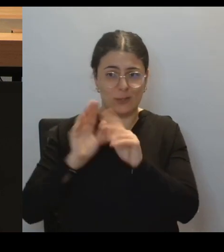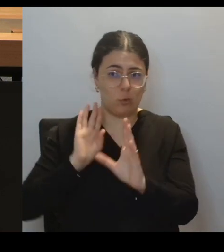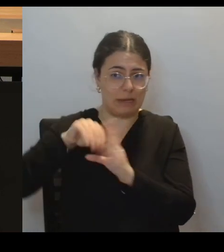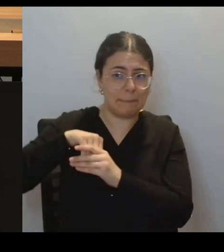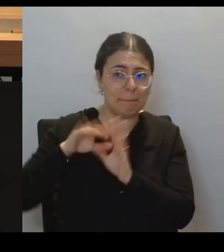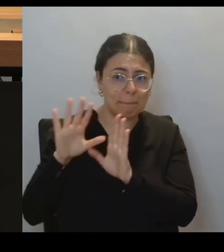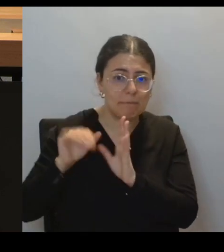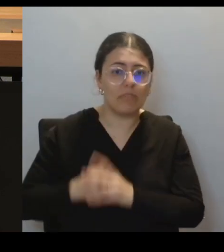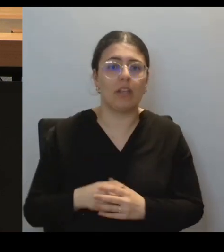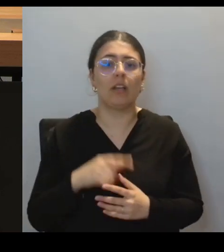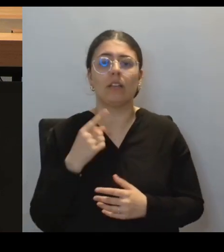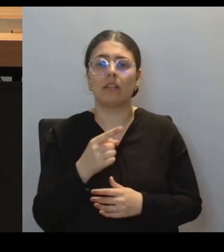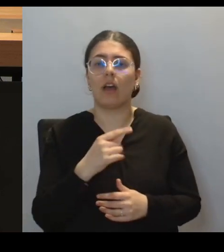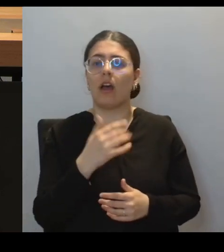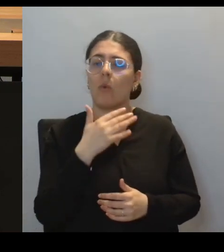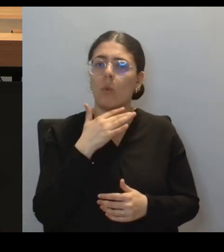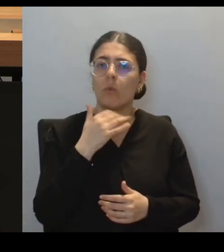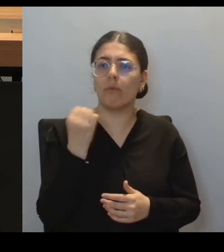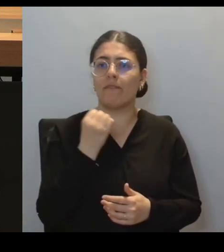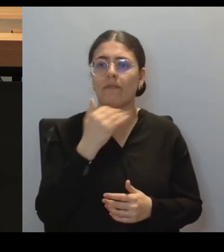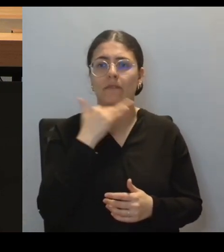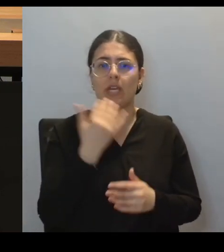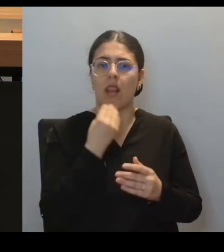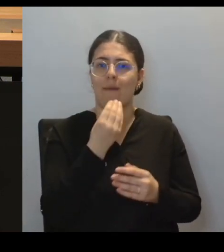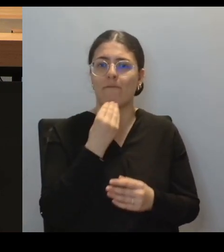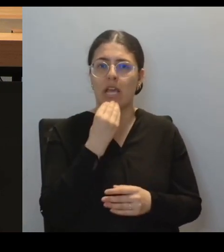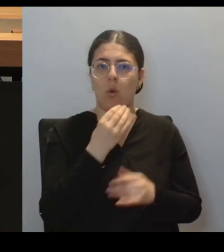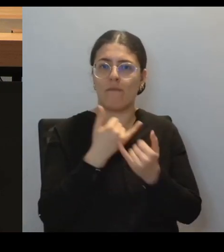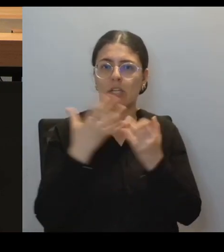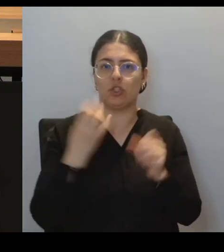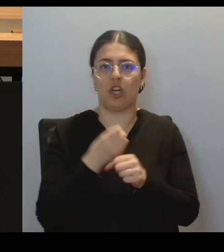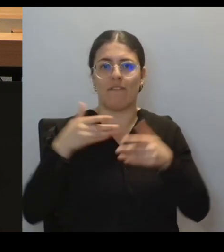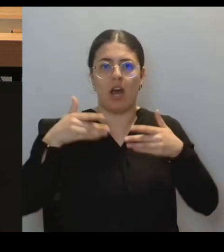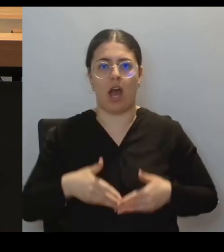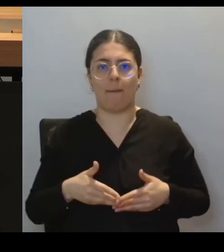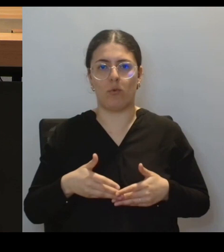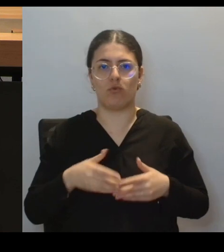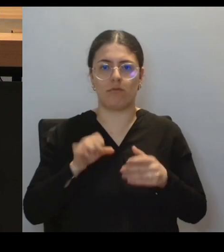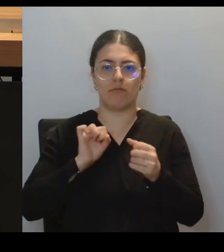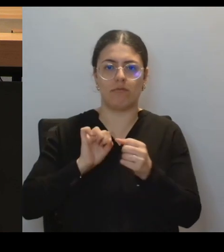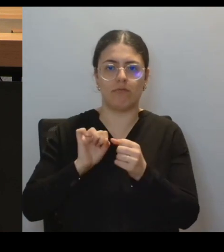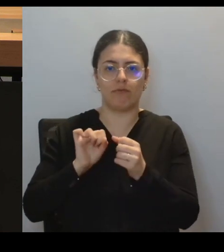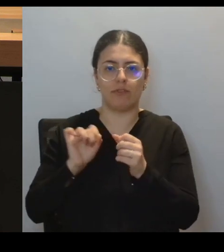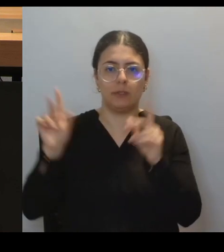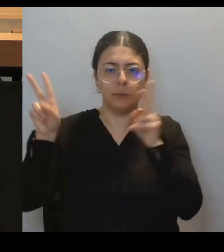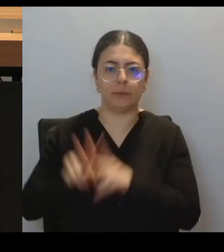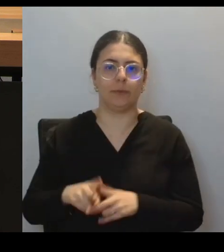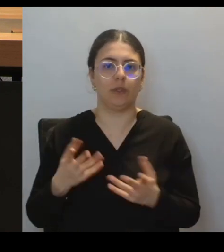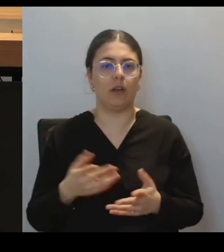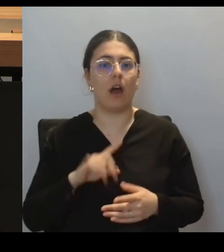Es sollten Antragsverfahren vereinfacht werden und Bewilligungsdauern verlängert. Was haben Sie denn davon umgesetzt?